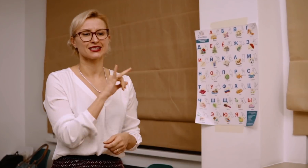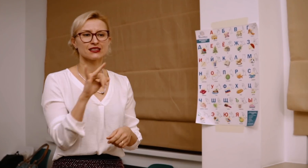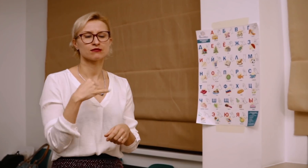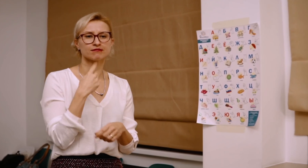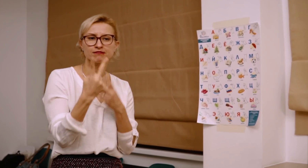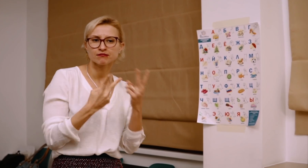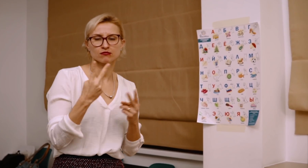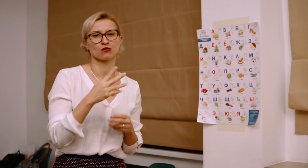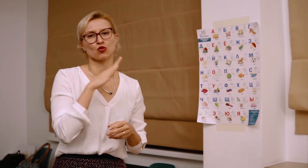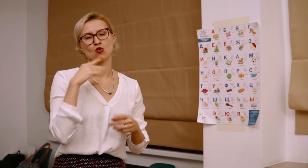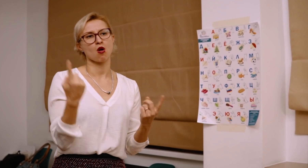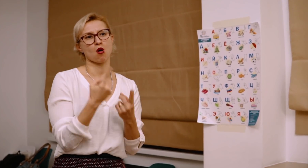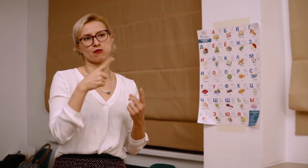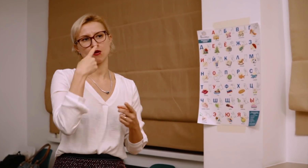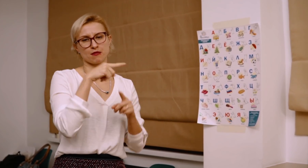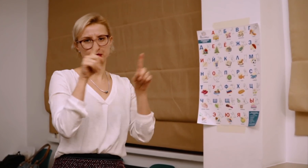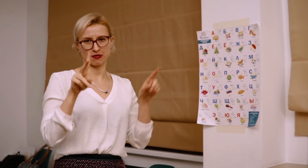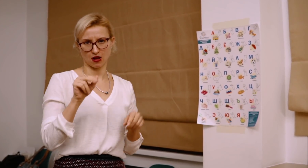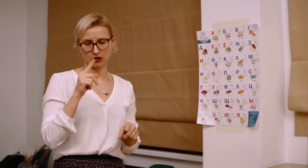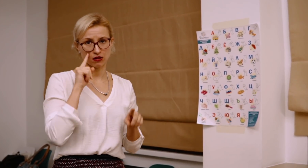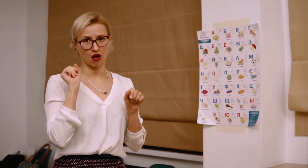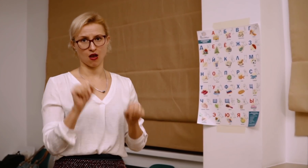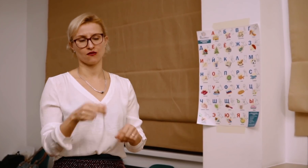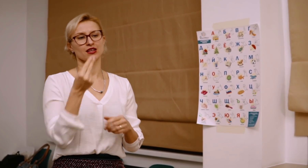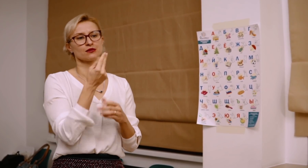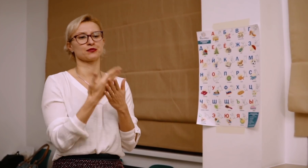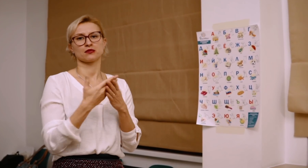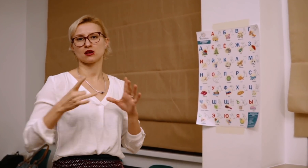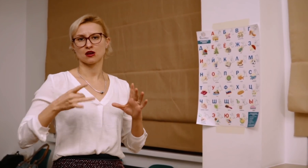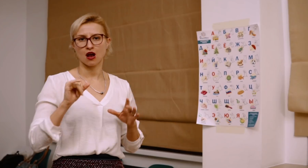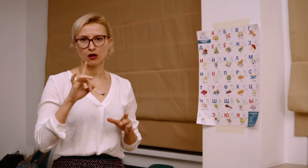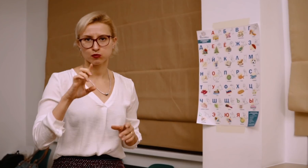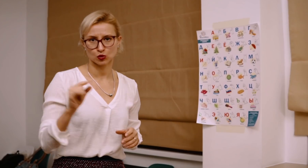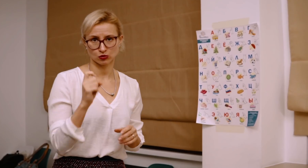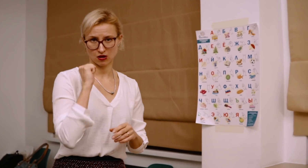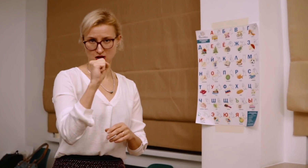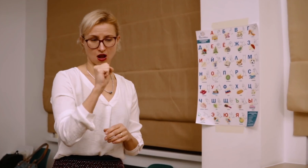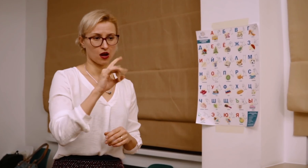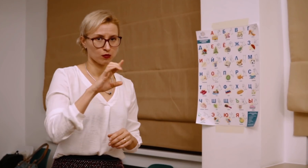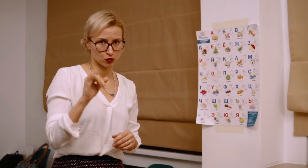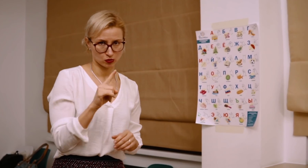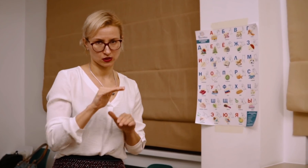К тому же, на плакатах, сделанных слышащими, много не очень подходящих рисунков. Например, для буквы А, как правило, нарисован арбуз.